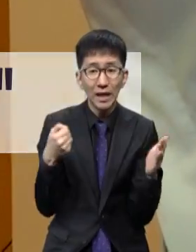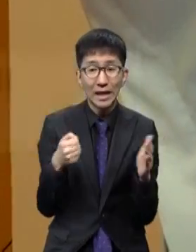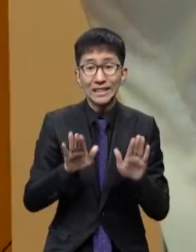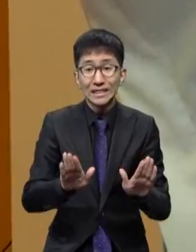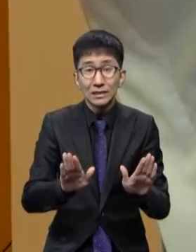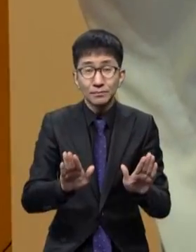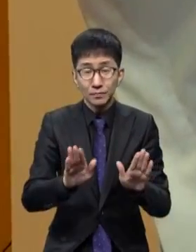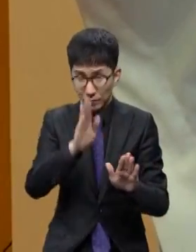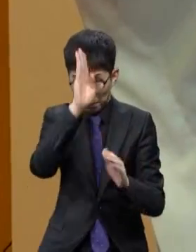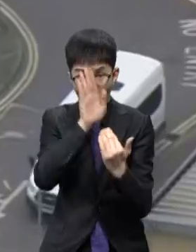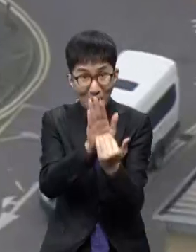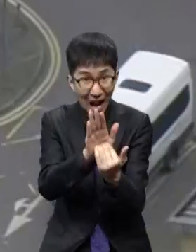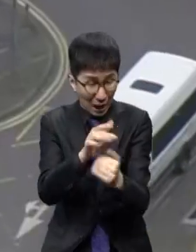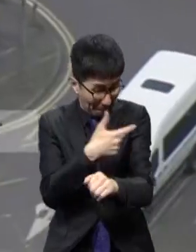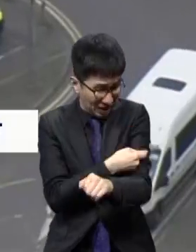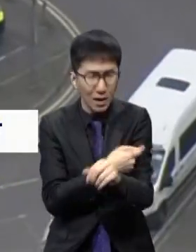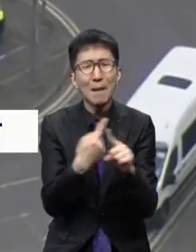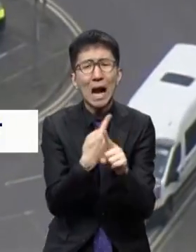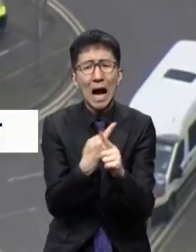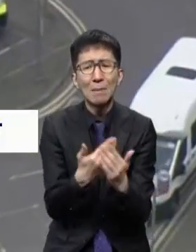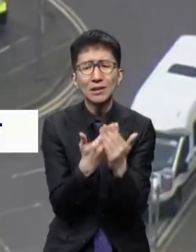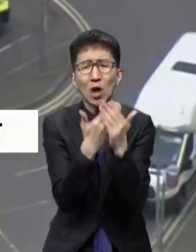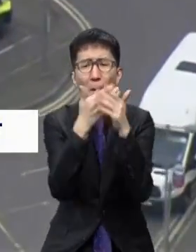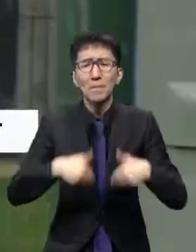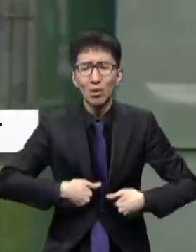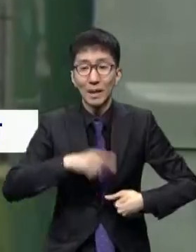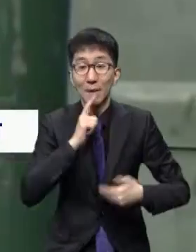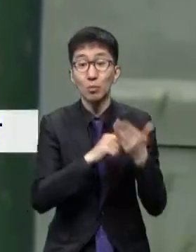이루어져야 한다고 강조했습니다. 영국 정부는 백신 접종을 서두르는 한편